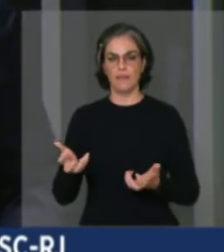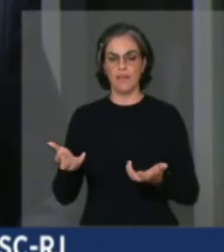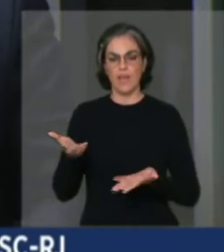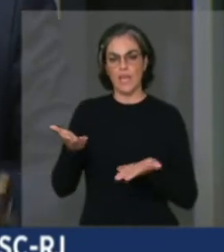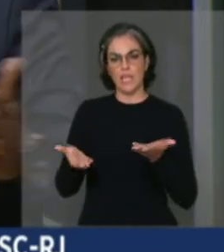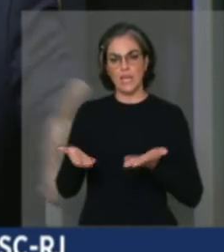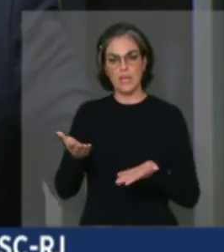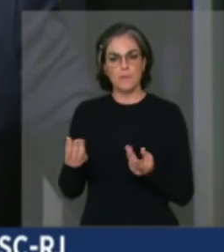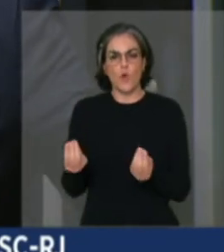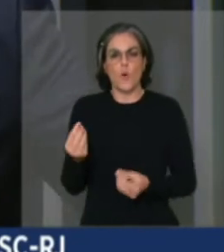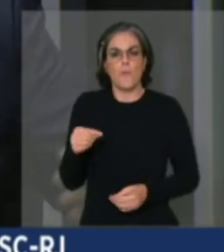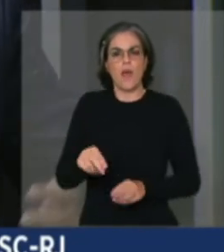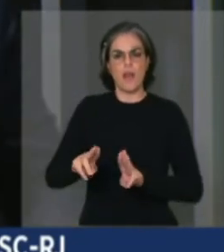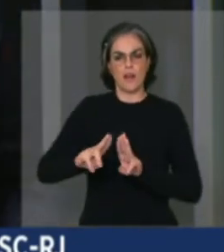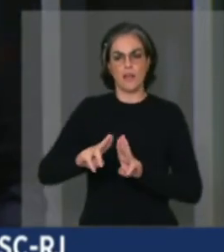FARIA UM GOLPE? 64 É PROVA DISSO, QUANDO O POVO PEDIU AS